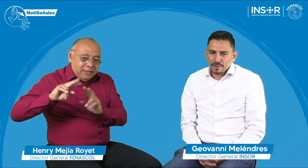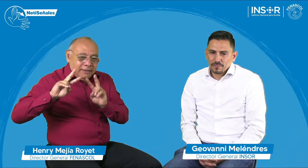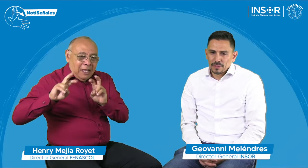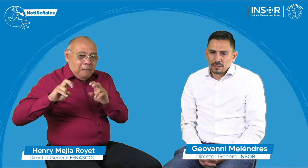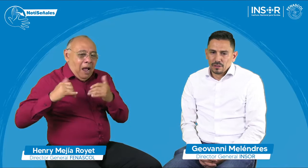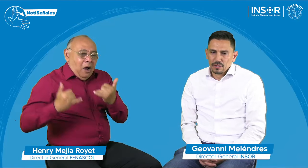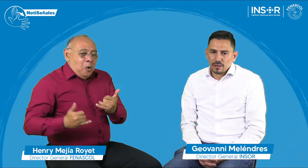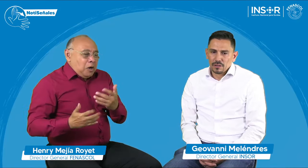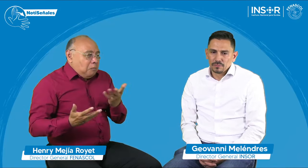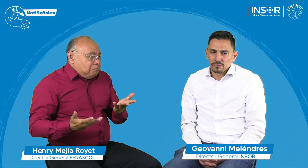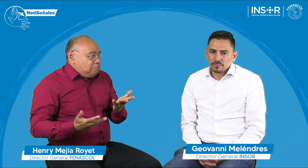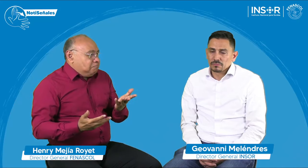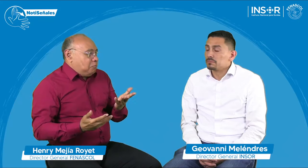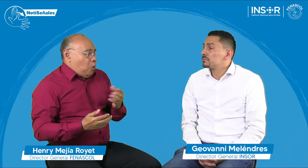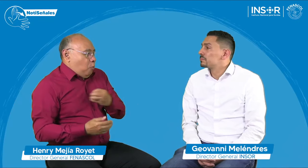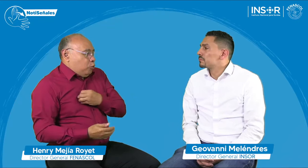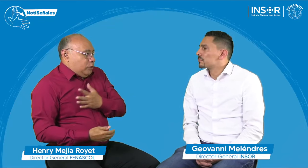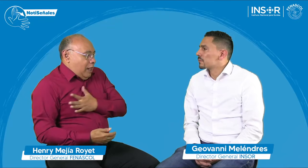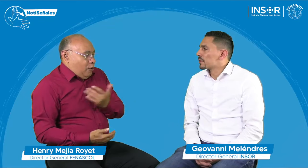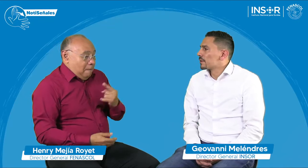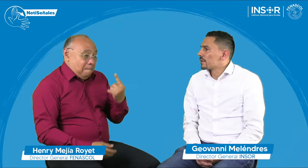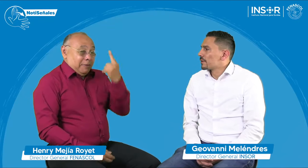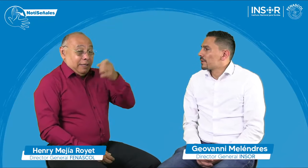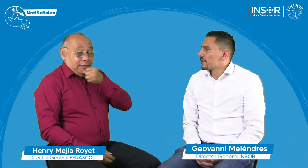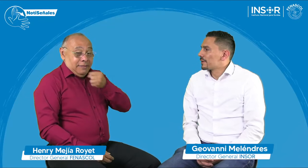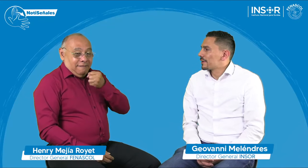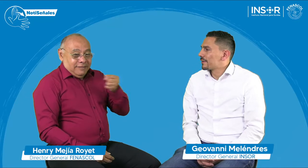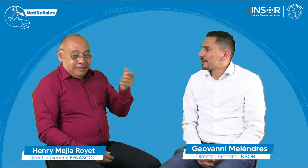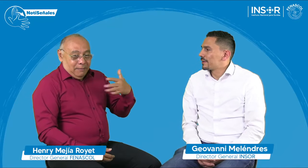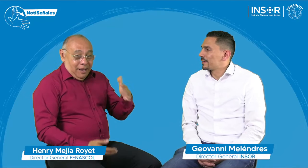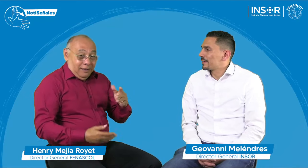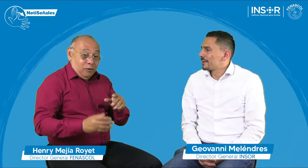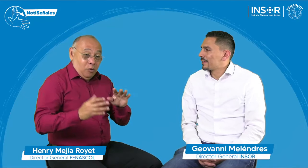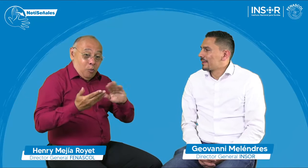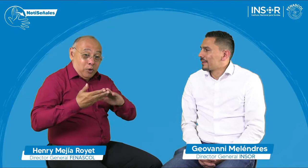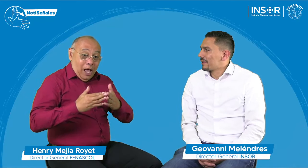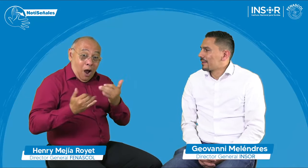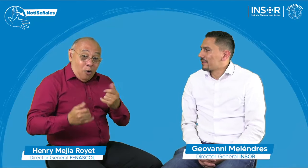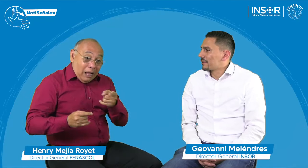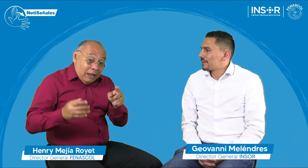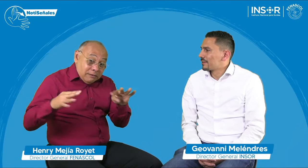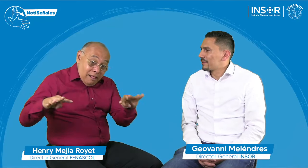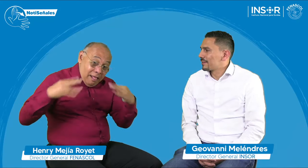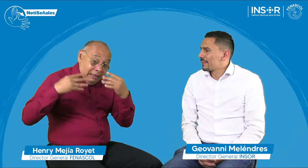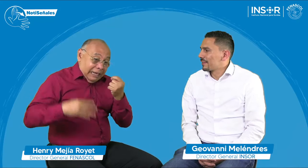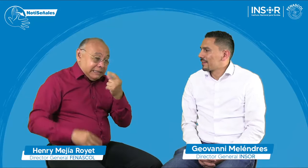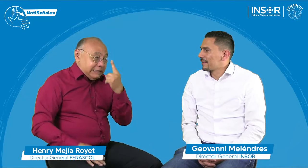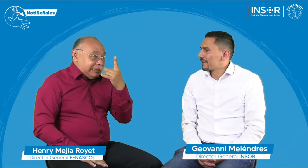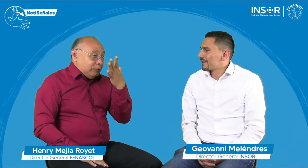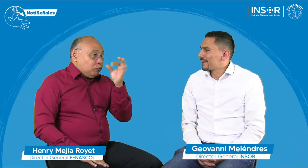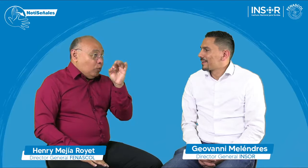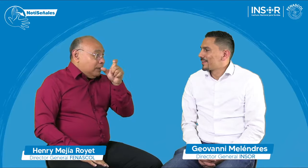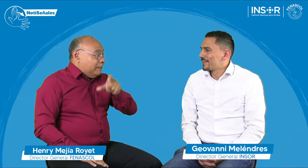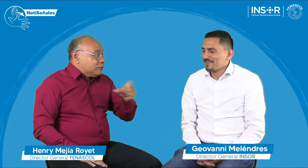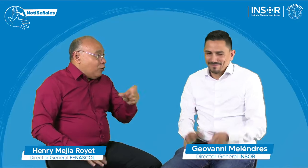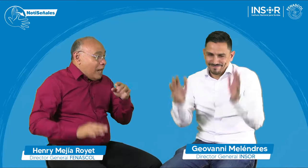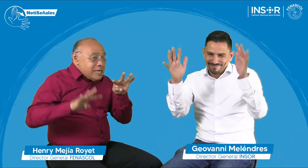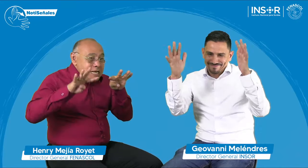eso estoy totalmente de acuerdo con Giovanni, que si se puede estar en desacuerdo pero la